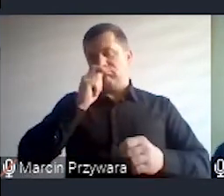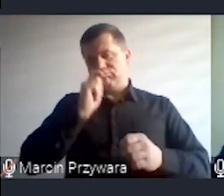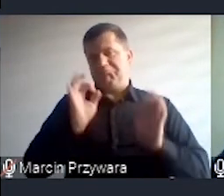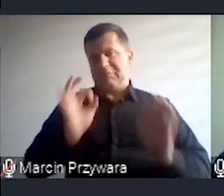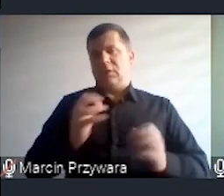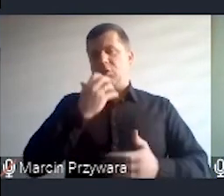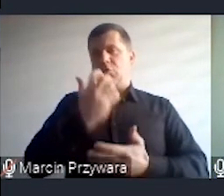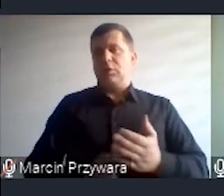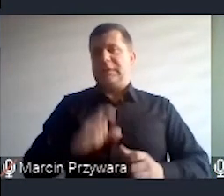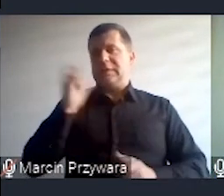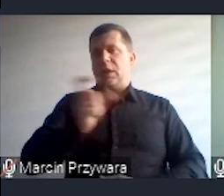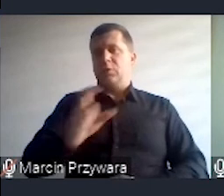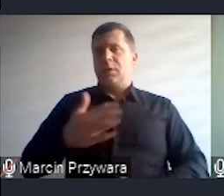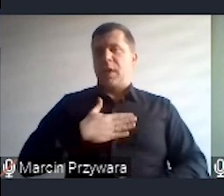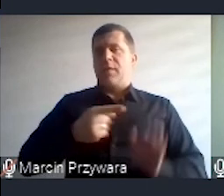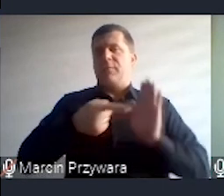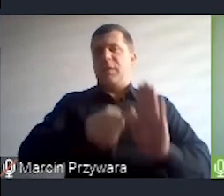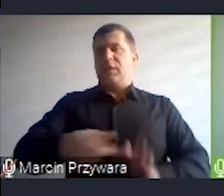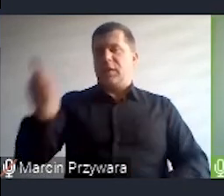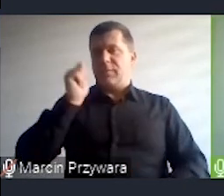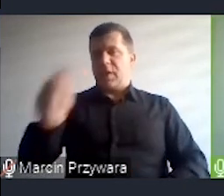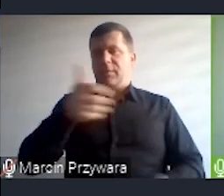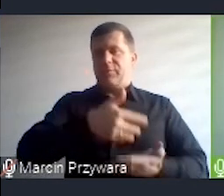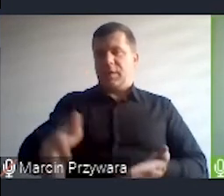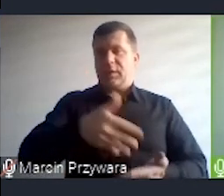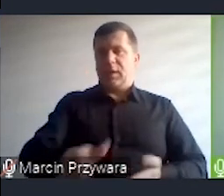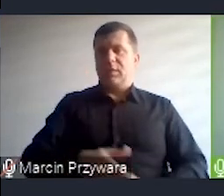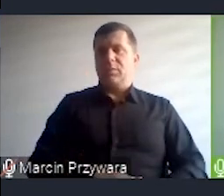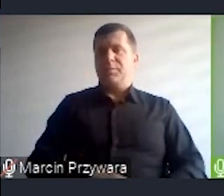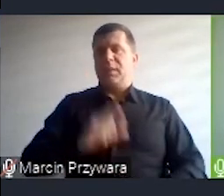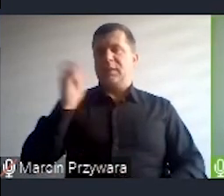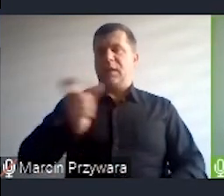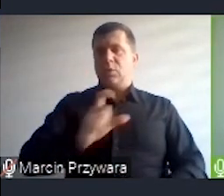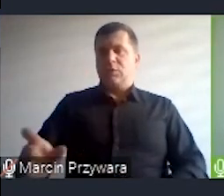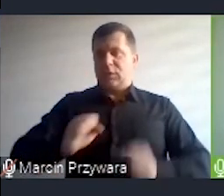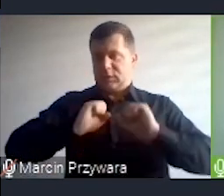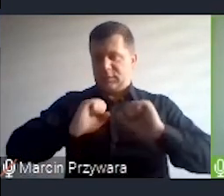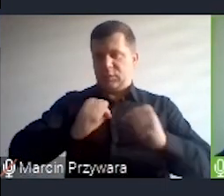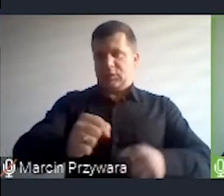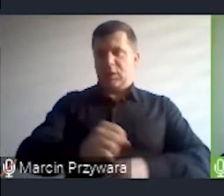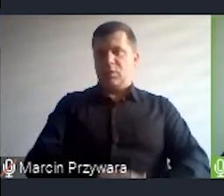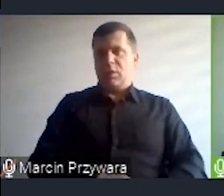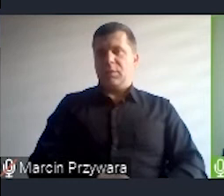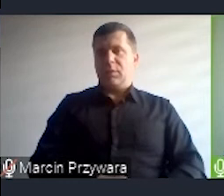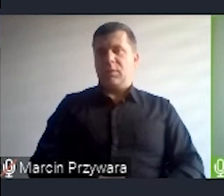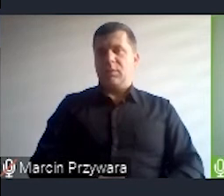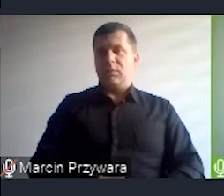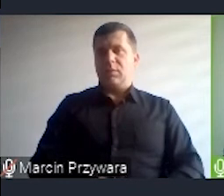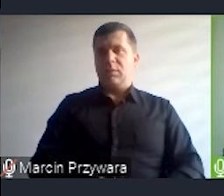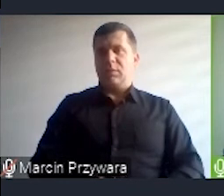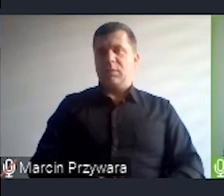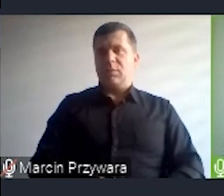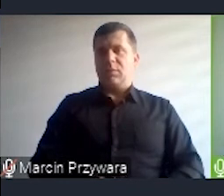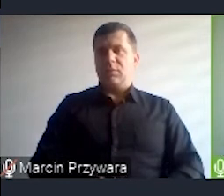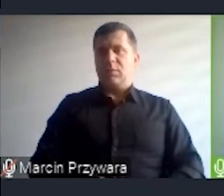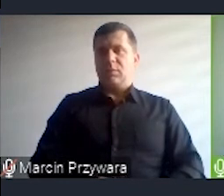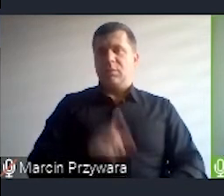Cały czas jesteśmy w wytycznych kwalifikowalności wydatków, cały czas funkcjonujemy sobie w tym dokumencie.